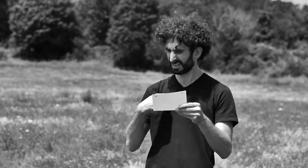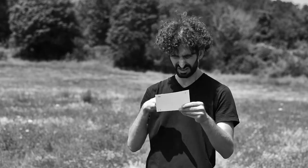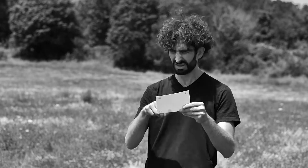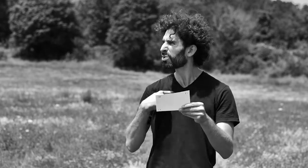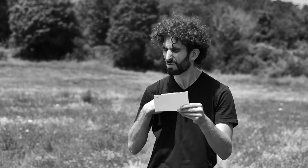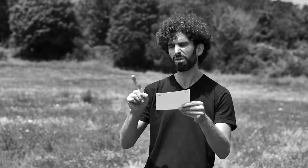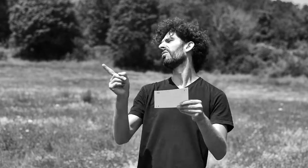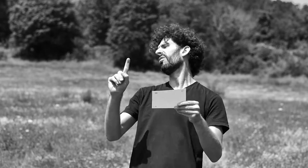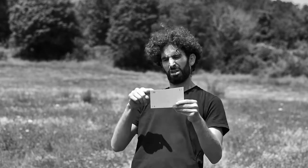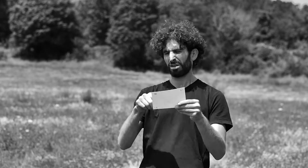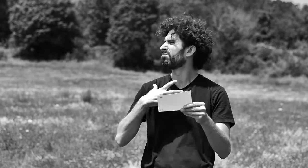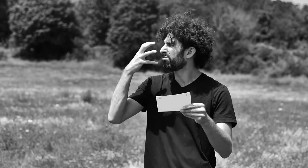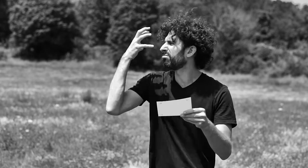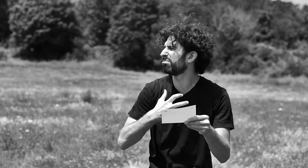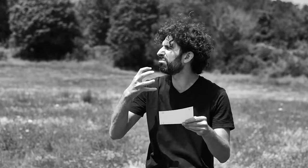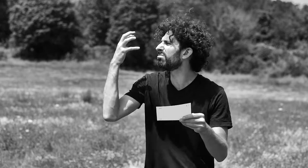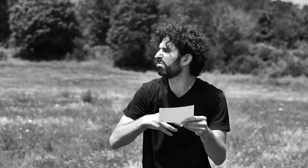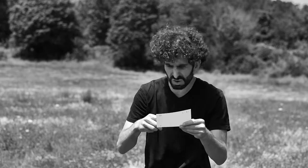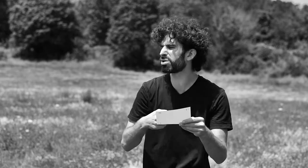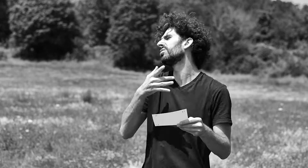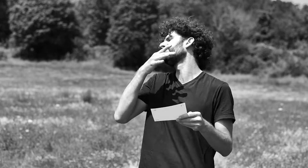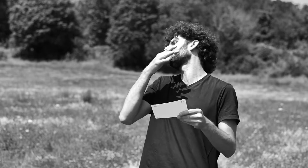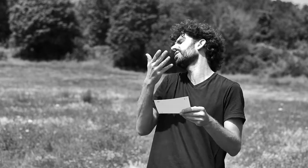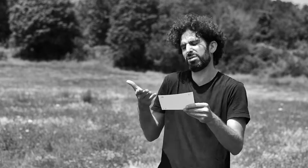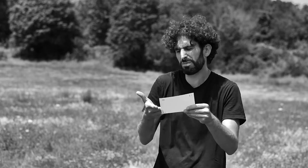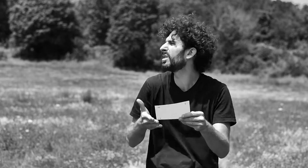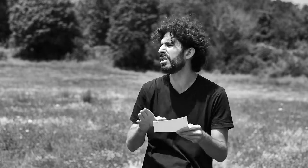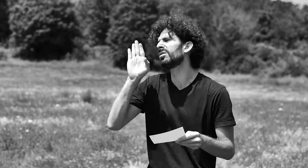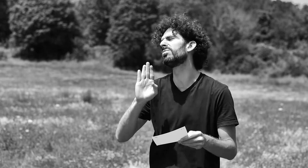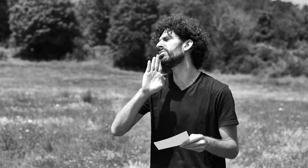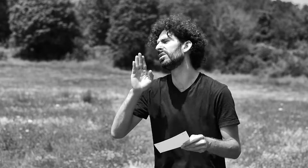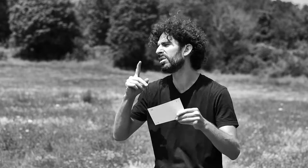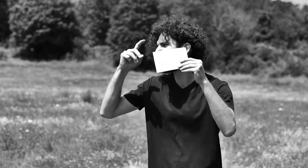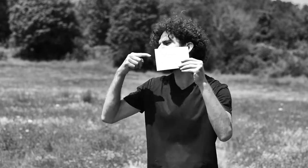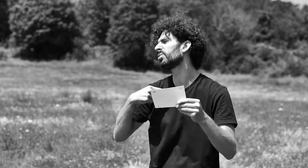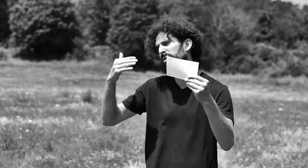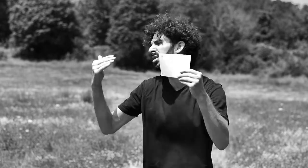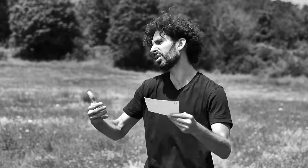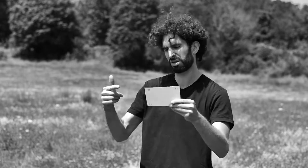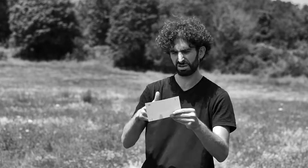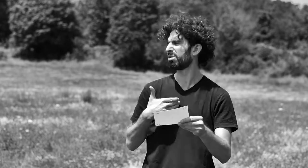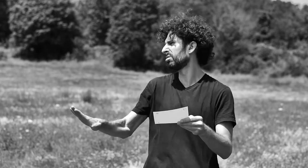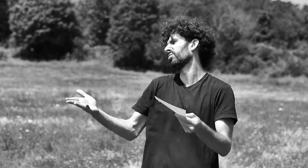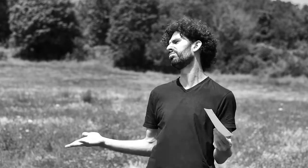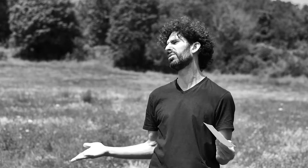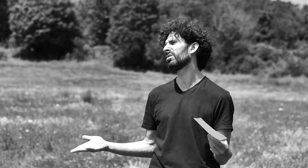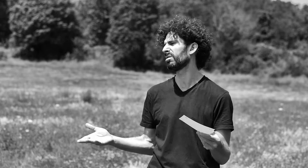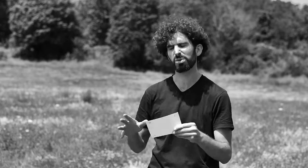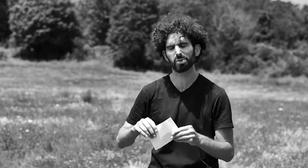C'est moi ça ? Oh non ! Je suis moche. Non, ce n'est pas possible. STP, arrête de me prendre en photo. Je n'aime pas.